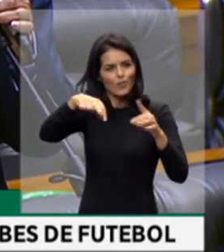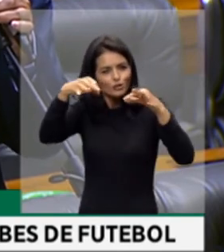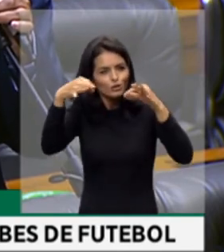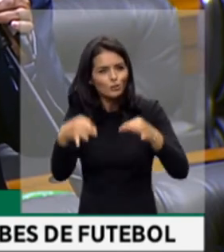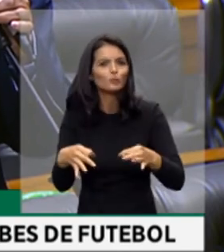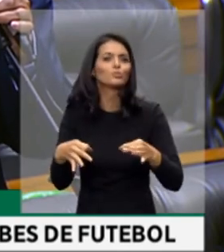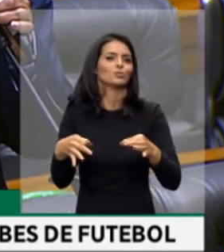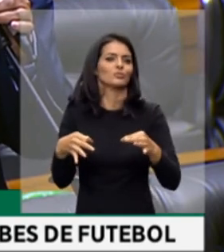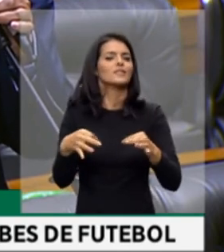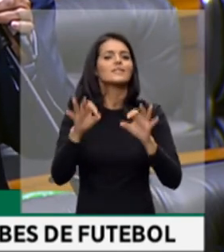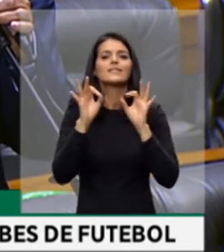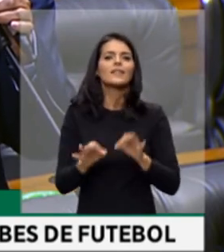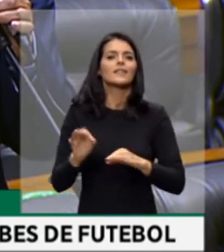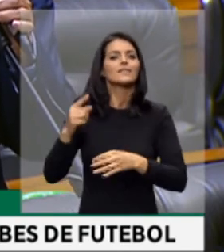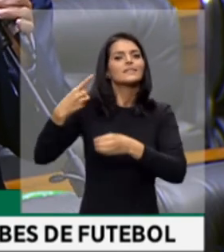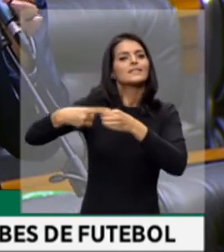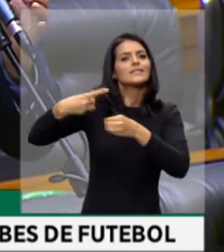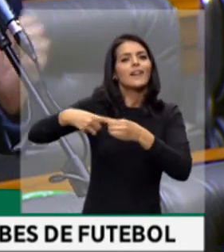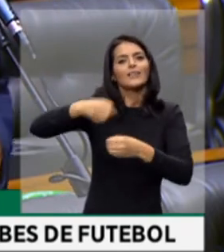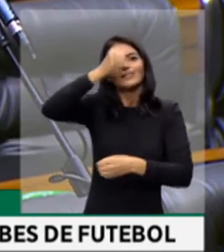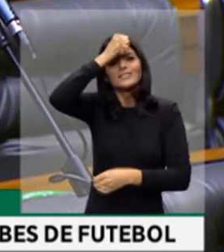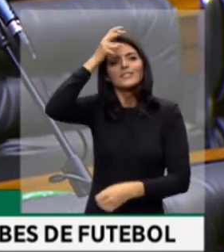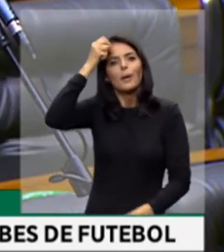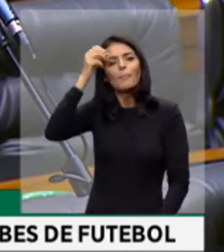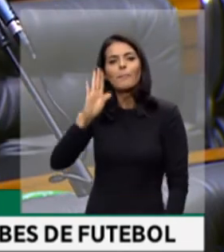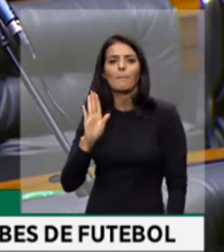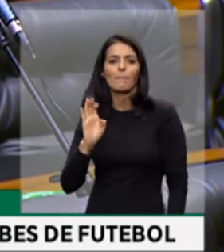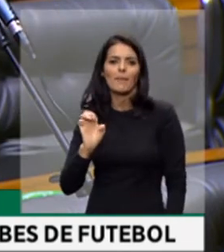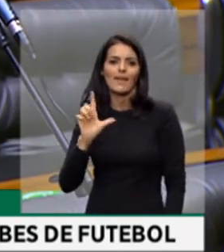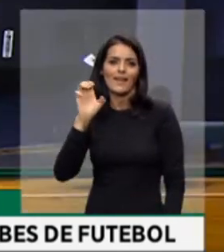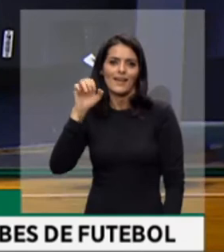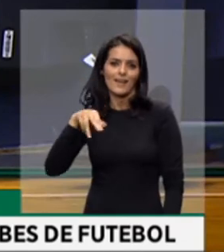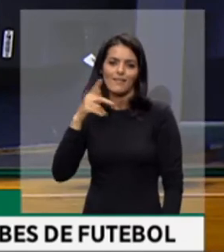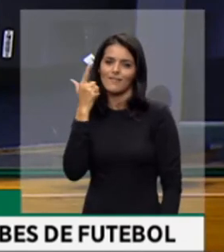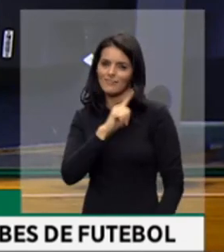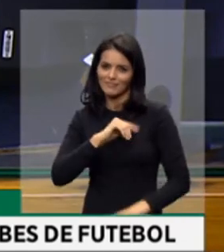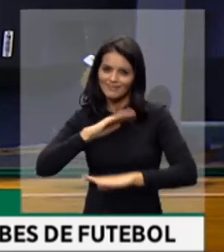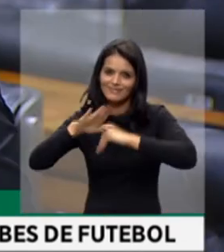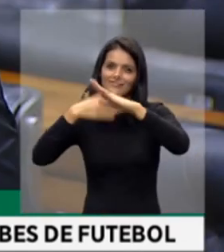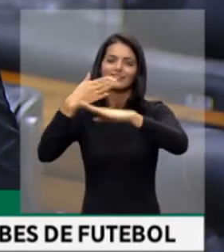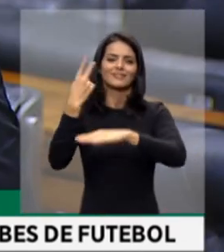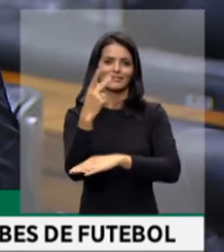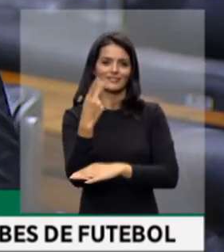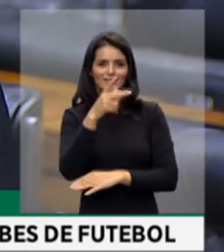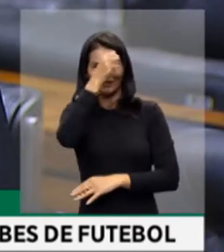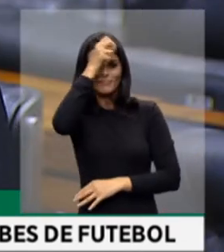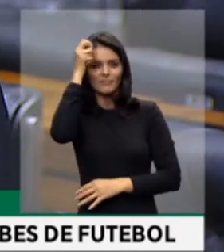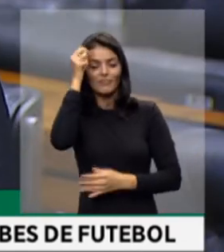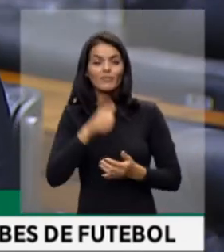CIDADE TENHO BELÉM GANHARÁ COMPROMETIDA COM A GESTÃO SOCIAL. TENHO CERTEZA QUE A MUITO COM A SUA... -- [DEPUTADO]: O GOVERNO ORIENTA NÃO E APROVEITO, SENHOR PRESIDENTE, PARA FAZER